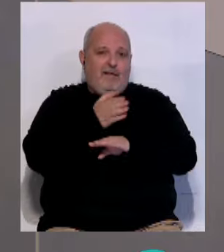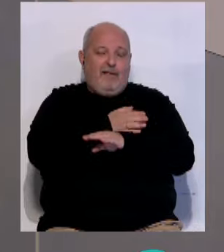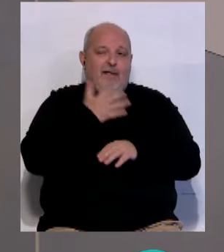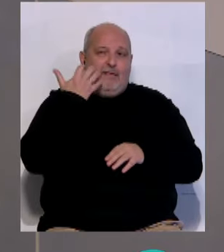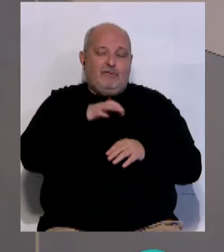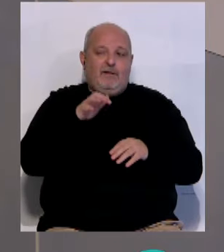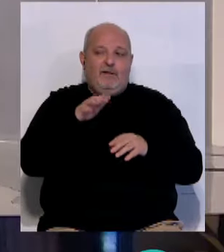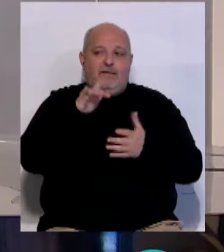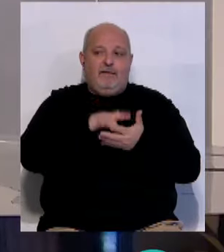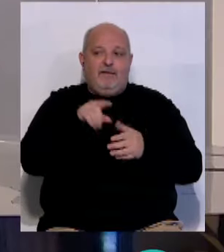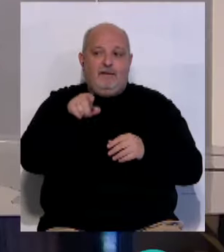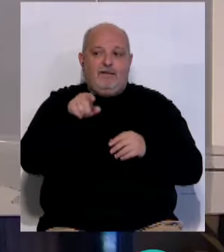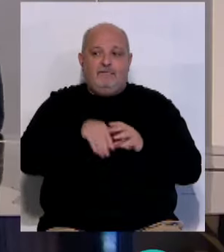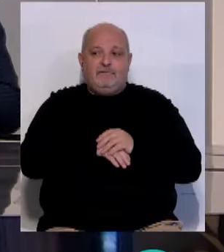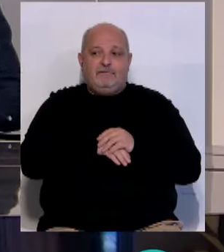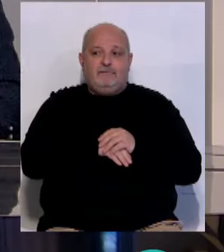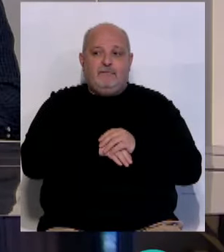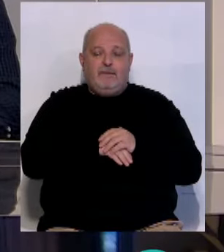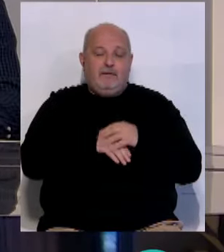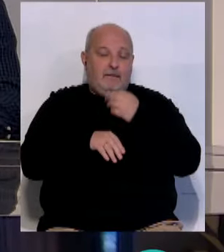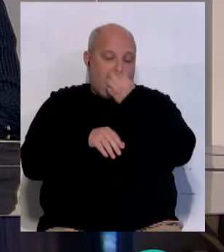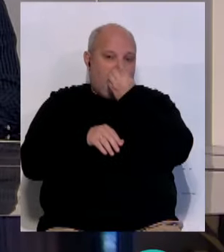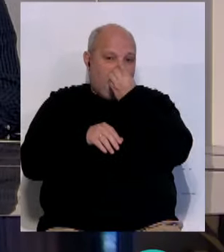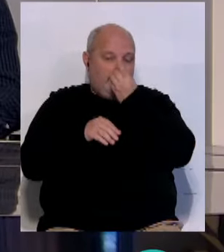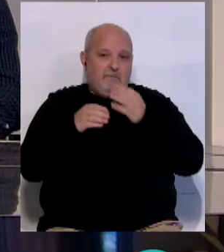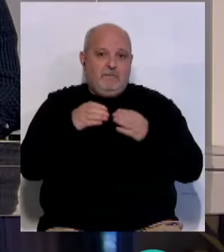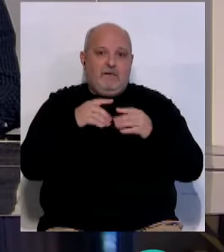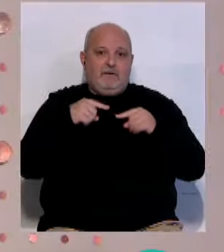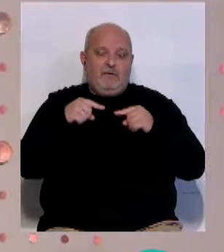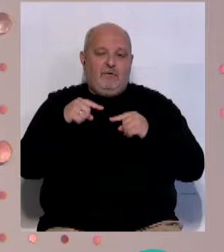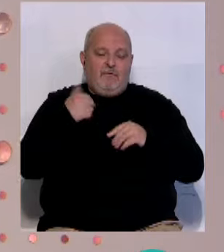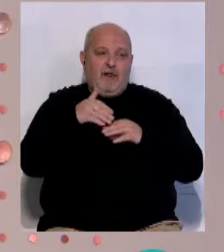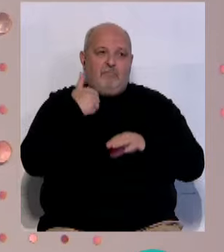como él dice pero que se llevaron por delante un entrenador correcto yo creo que tachar de de